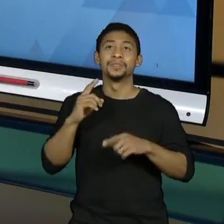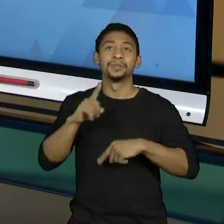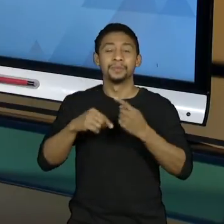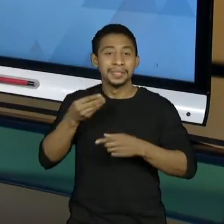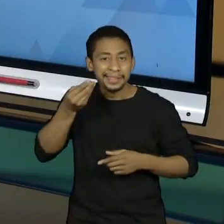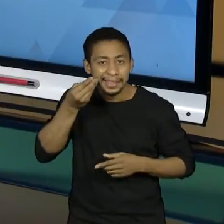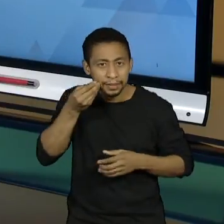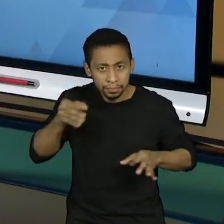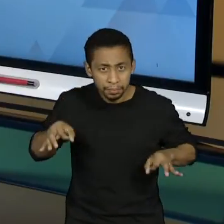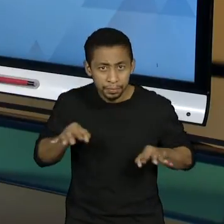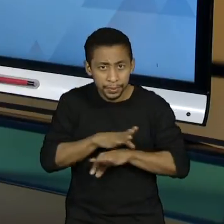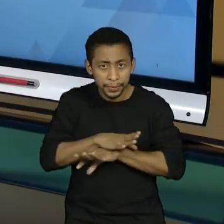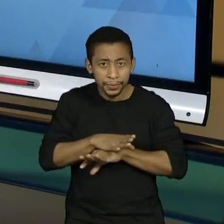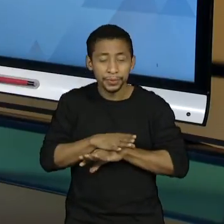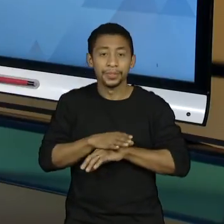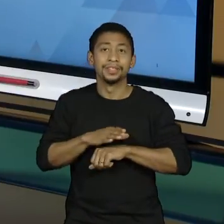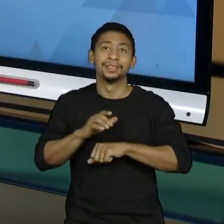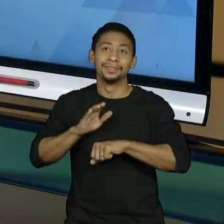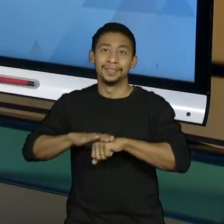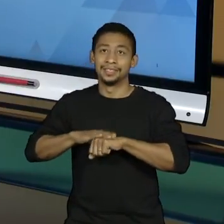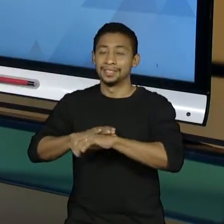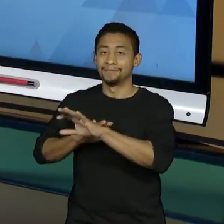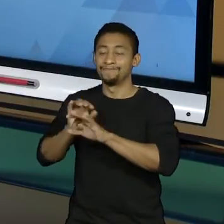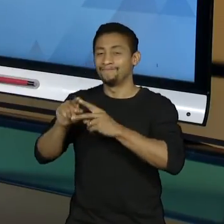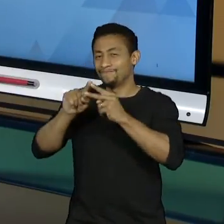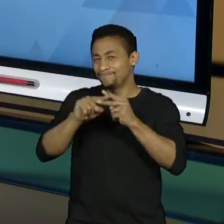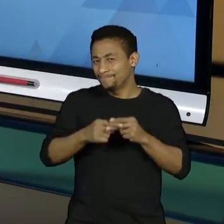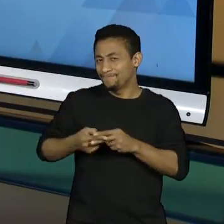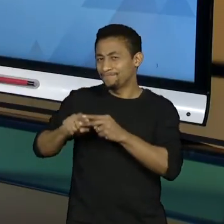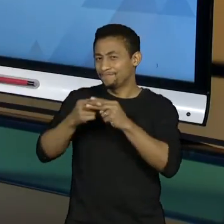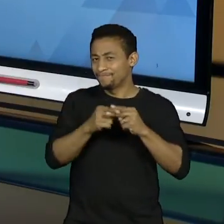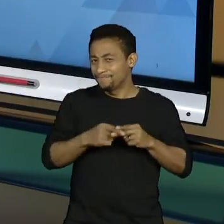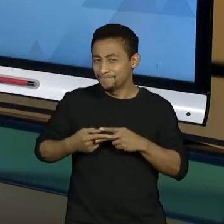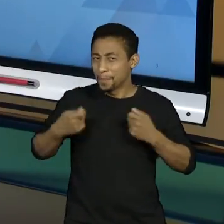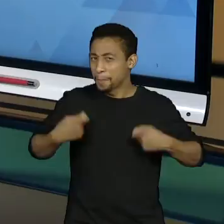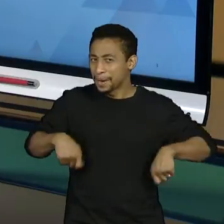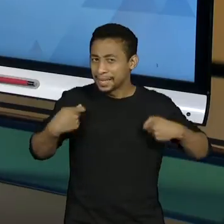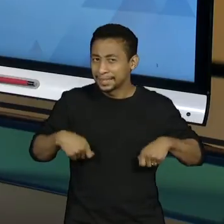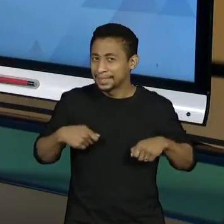FAZER OS AJUSTES NECESSÁRIOS, AJUSTES, AGORA, FINAIS, AJUSTES FINOS... A GENTE ESPERA QUE